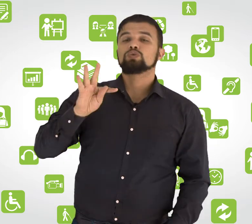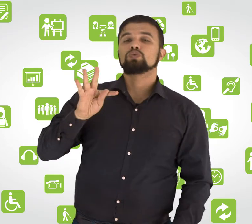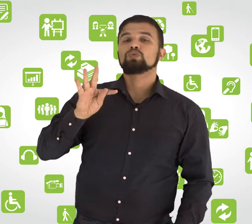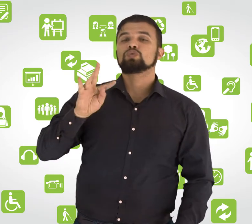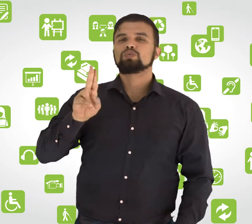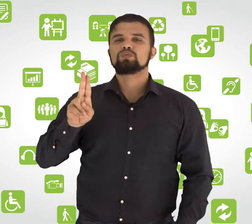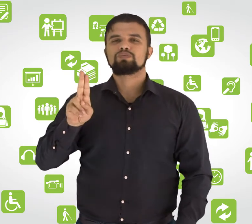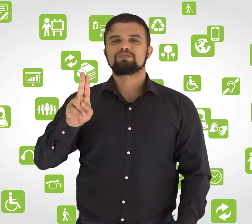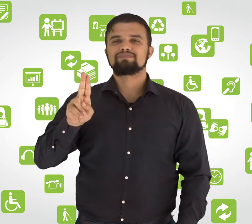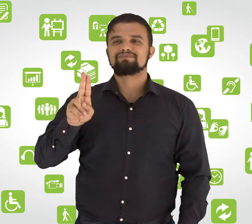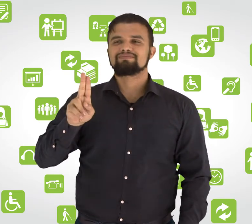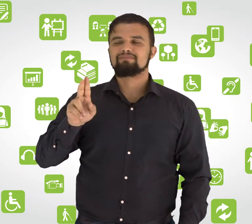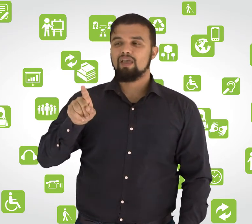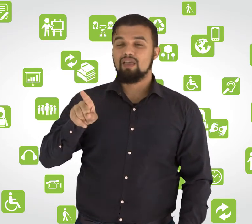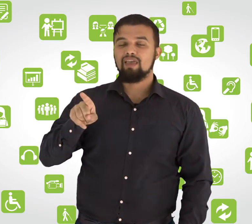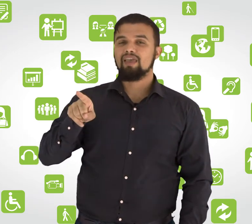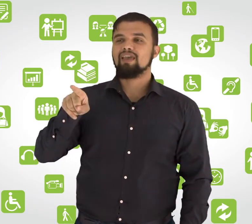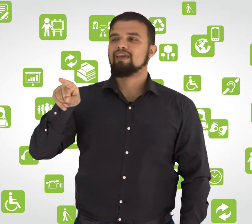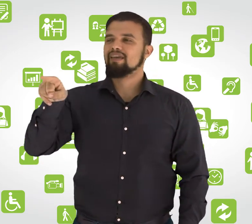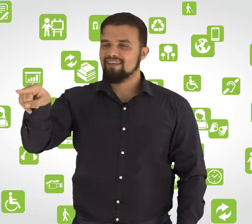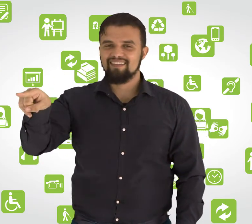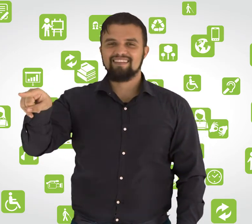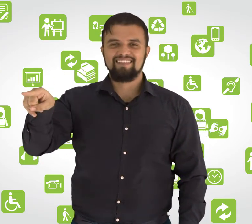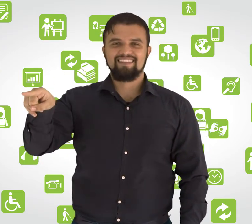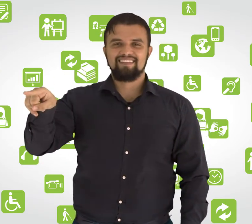E o "tu"? Assim -